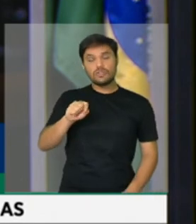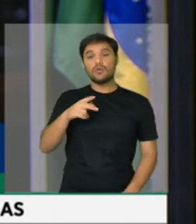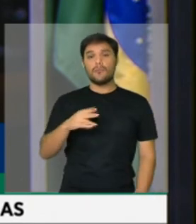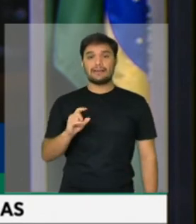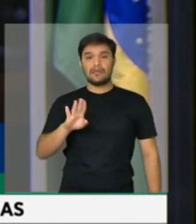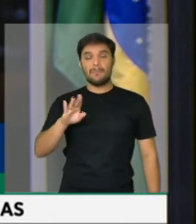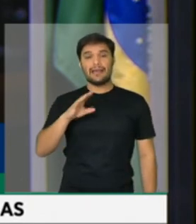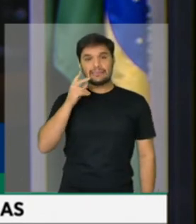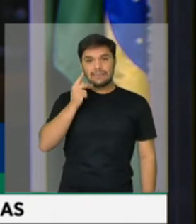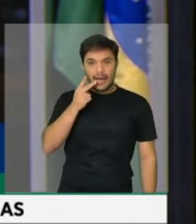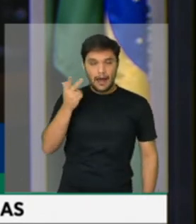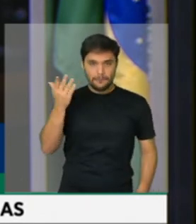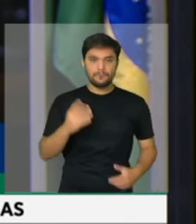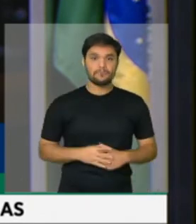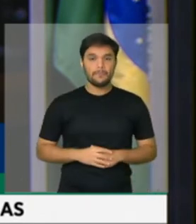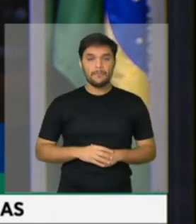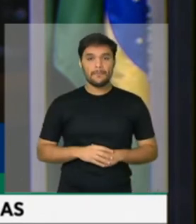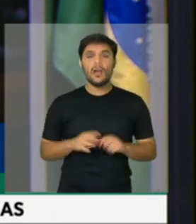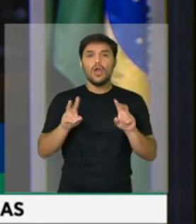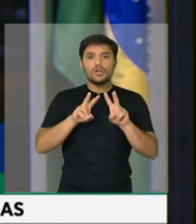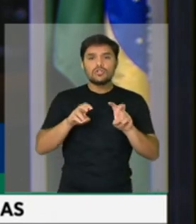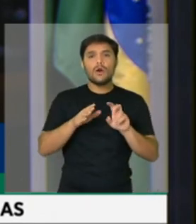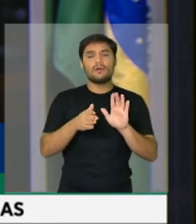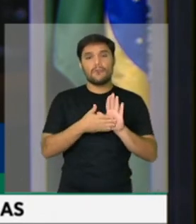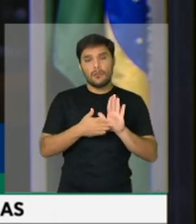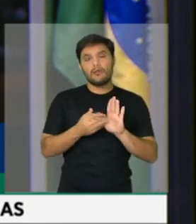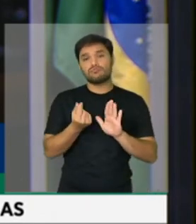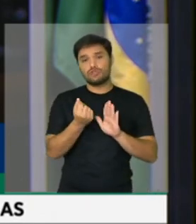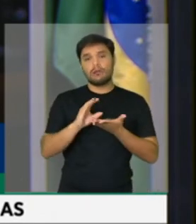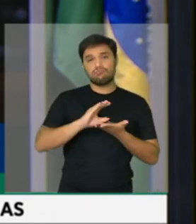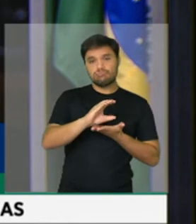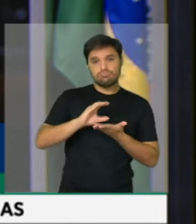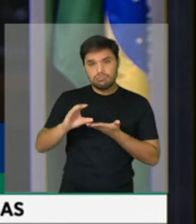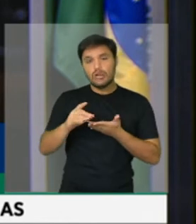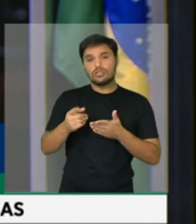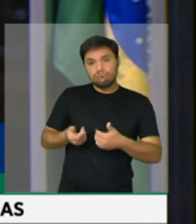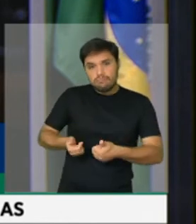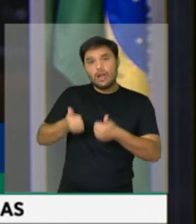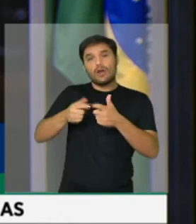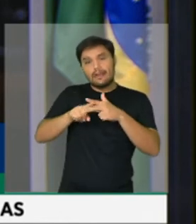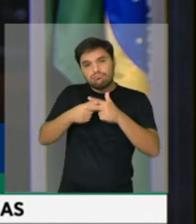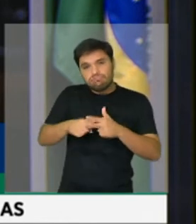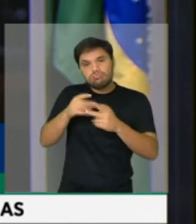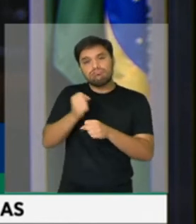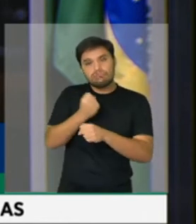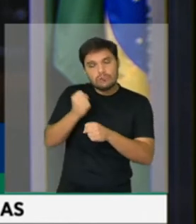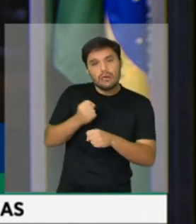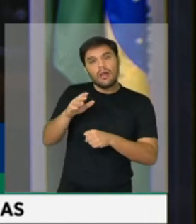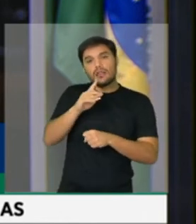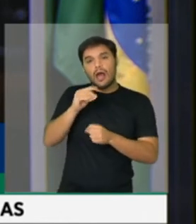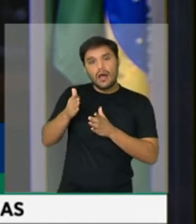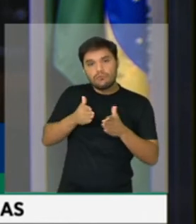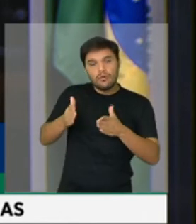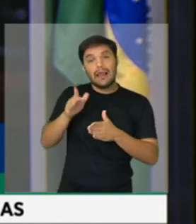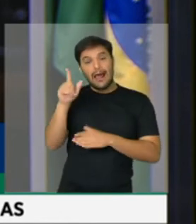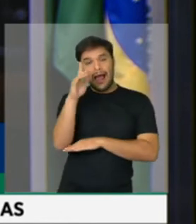COMPETIÇÃO ENTRE ESSES RECURSO E PROPOMOS PORTANTO SEPARAÇÃO DESSES DOIS MONTANTES ASSIM ACATAMOS PARCIALMENTE TAMBÉM A EMENDA